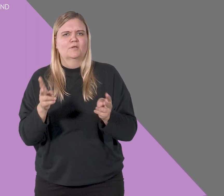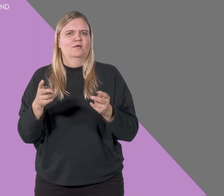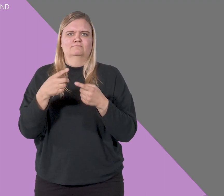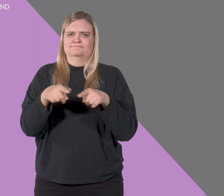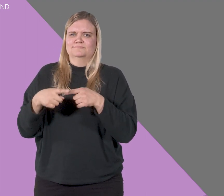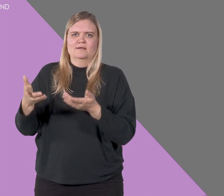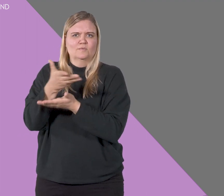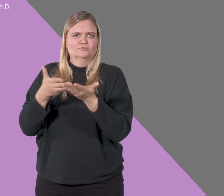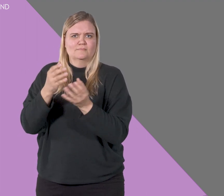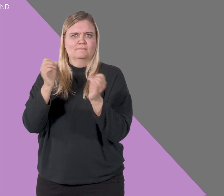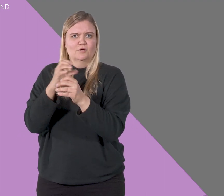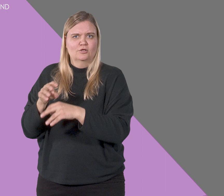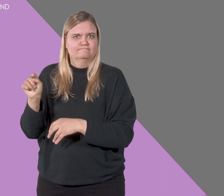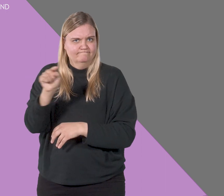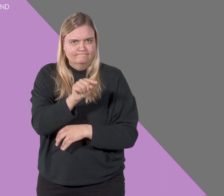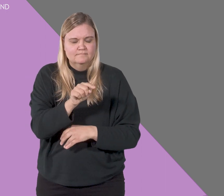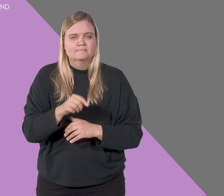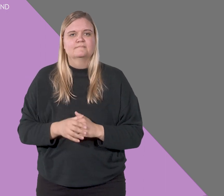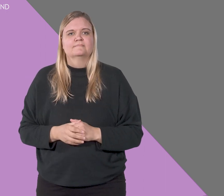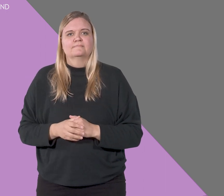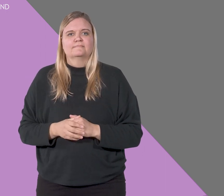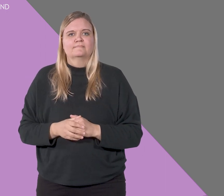som grundats på de sociala mediernas plattformar.